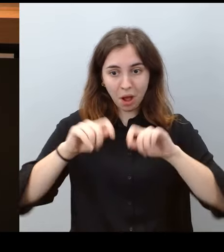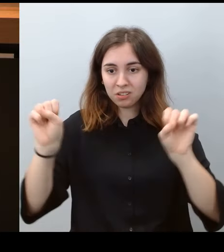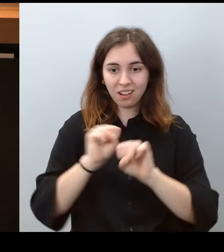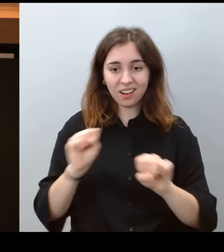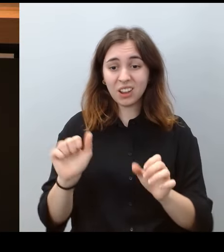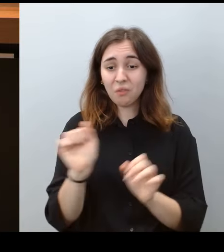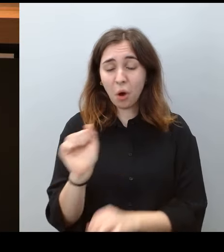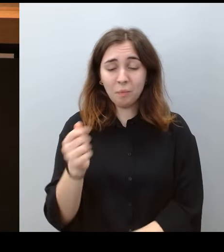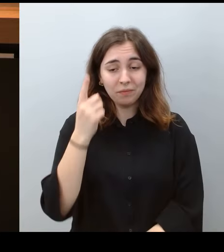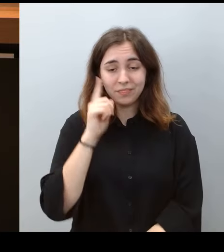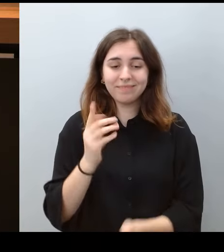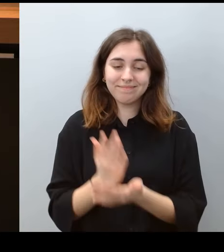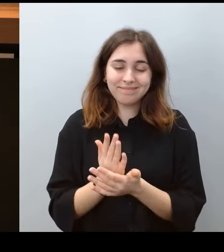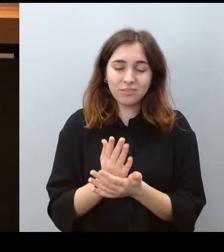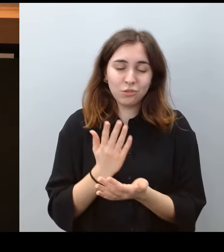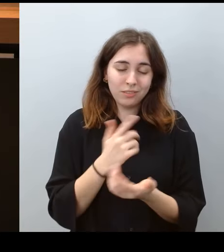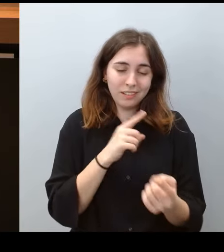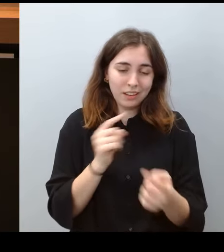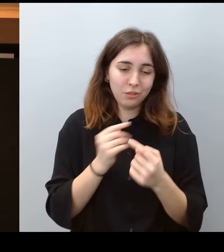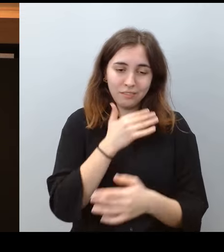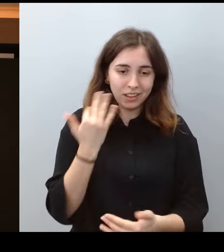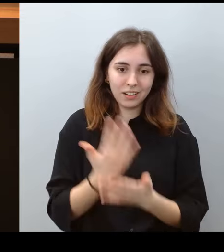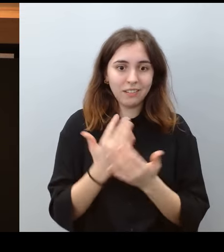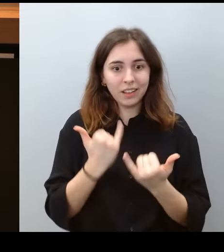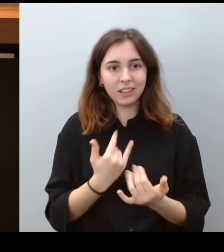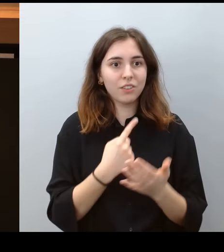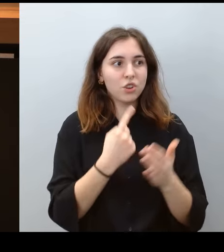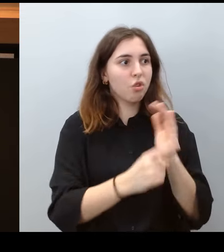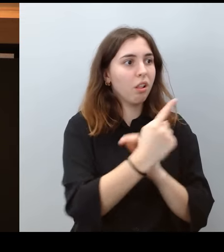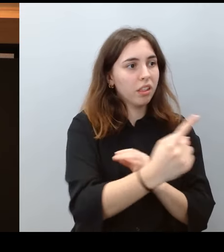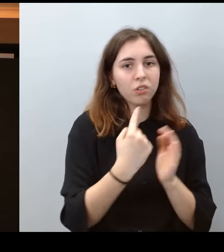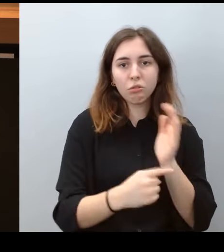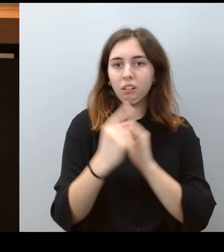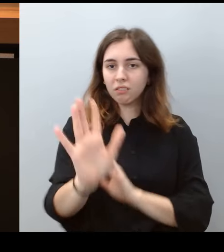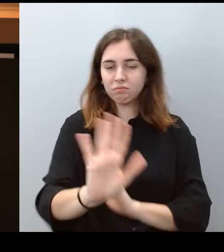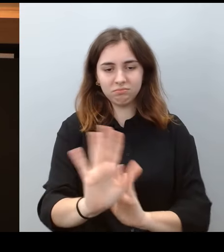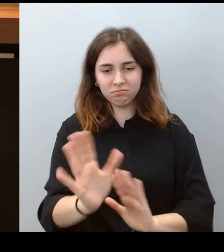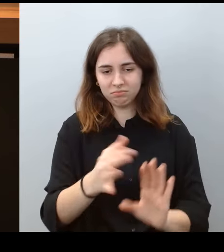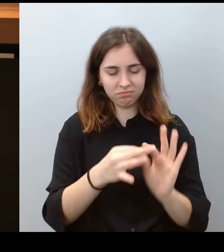Da geht es mir jetzt auch nicht um Schuldzuweisungen. Tatsache ist, dass sie im Moment nicht existiert.